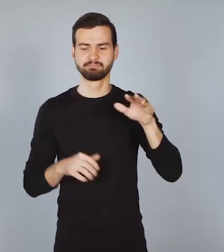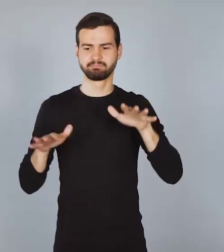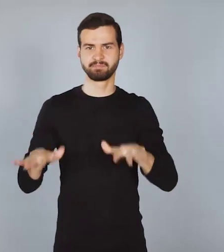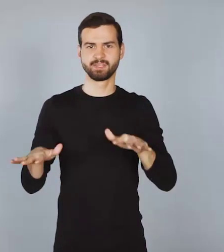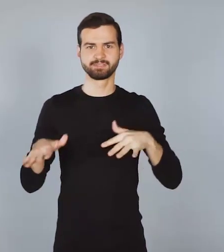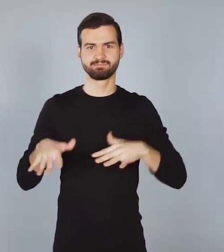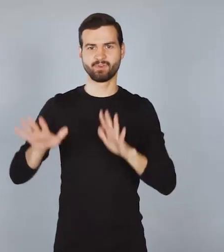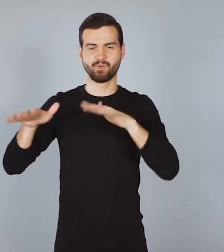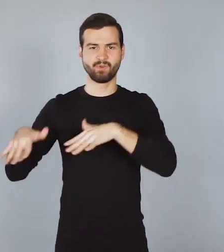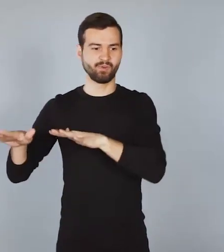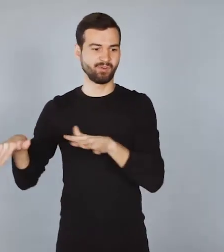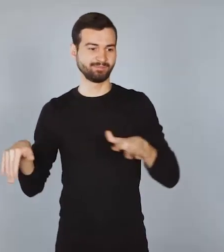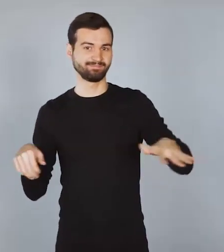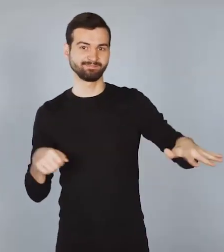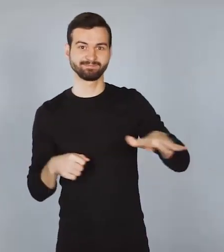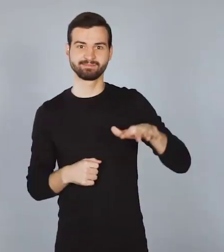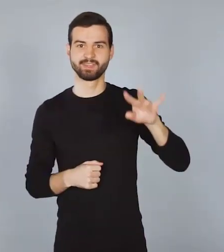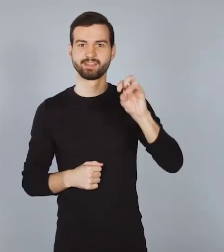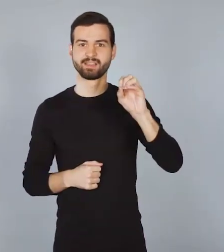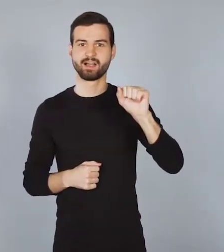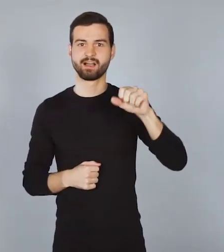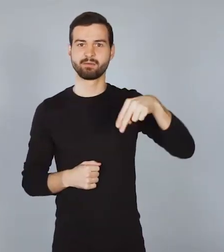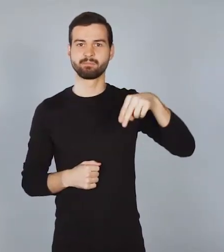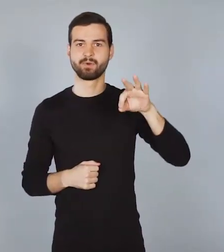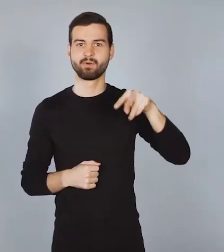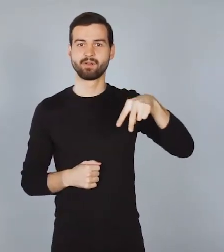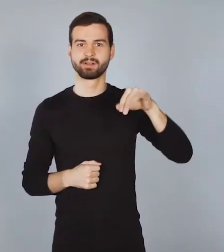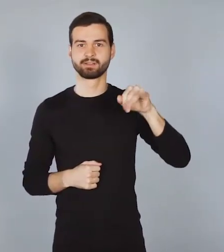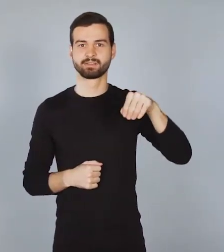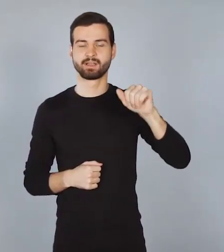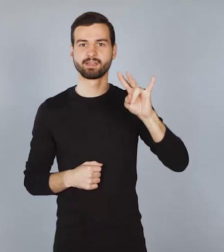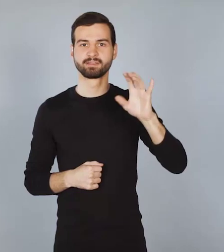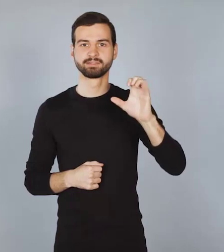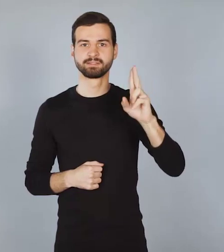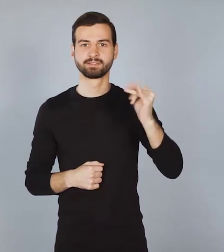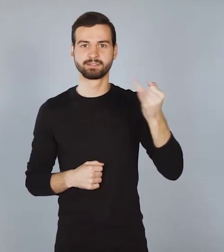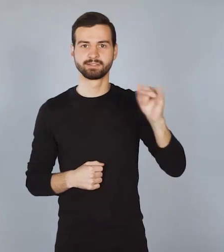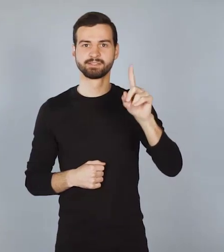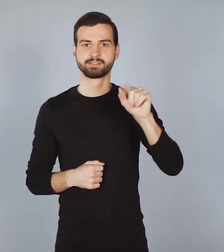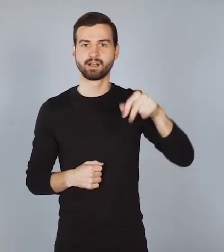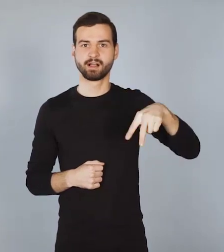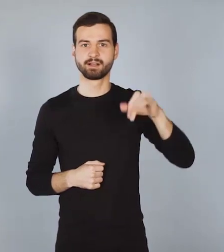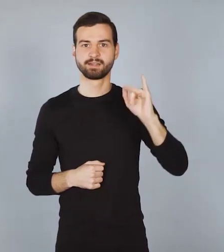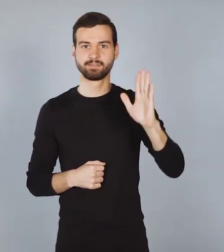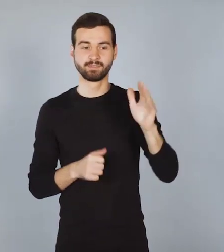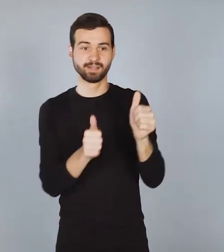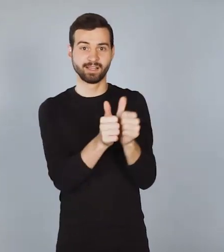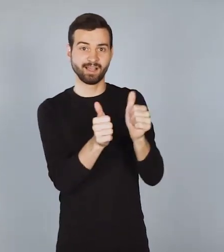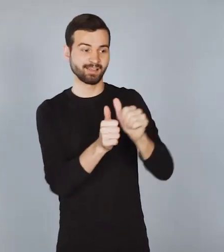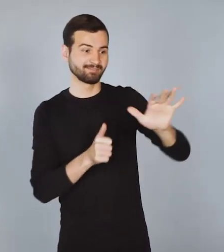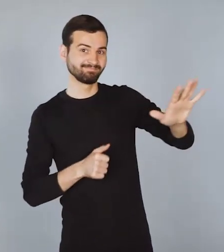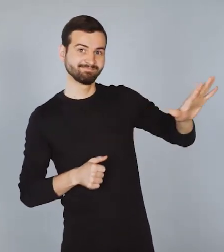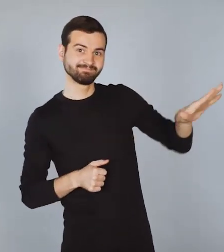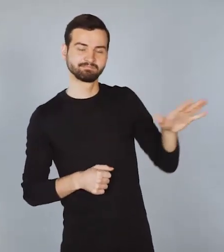на берегу Неаполитанского залива